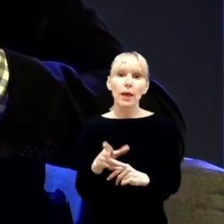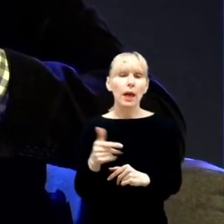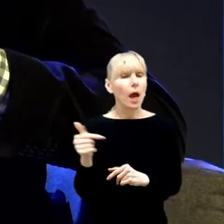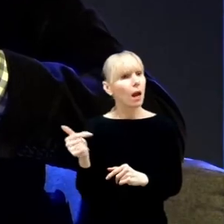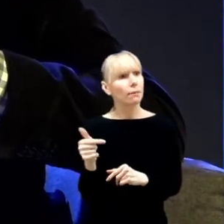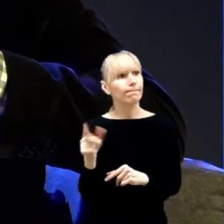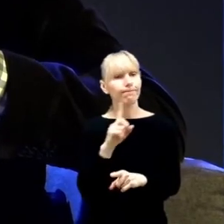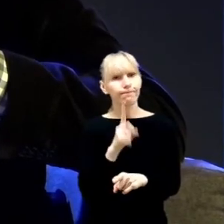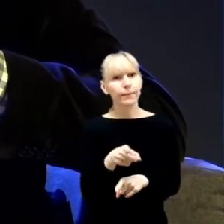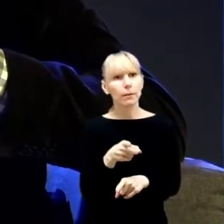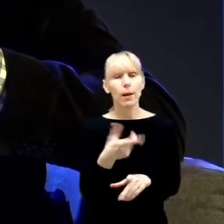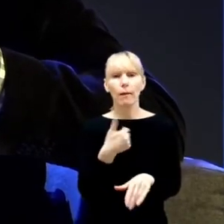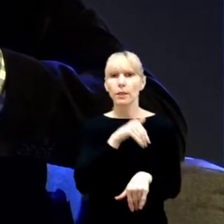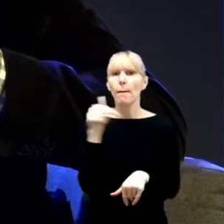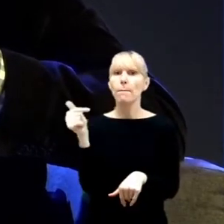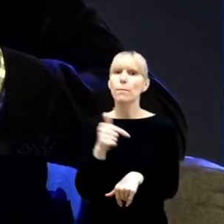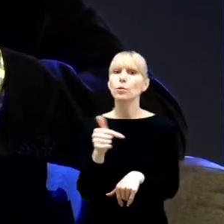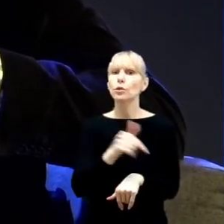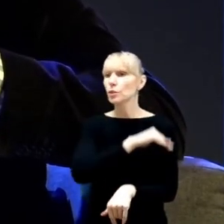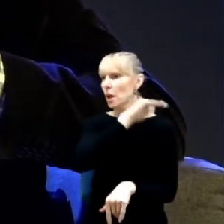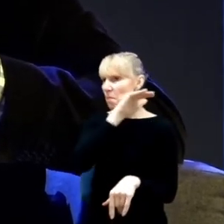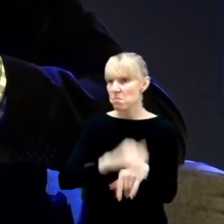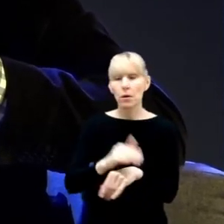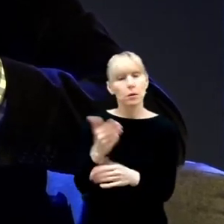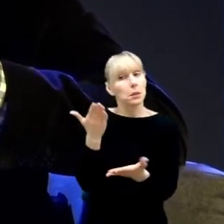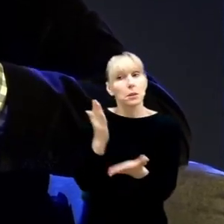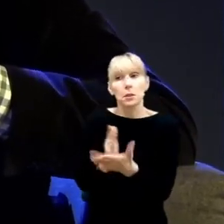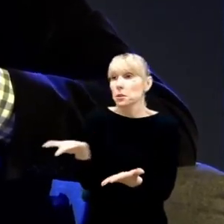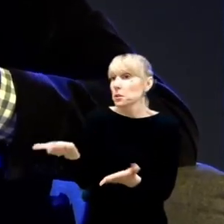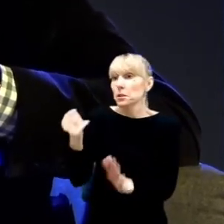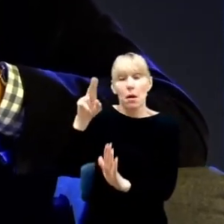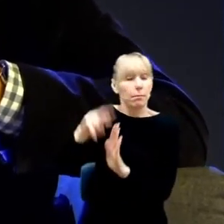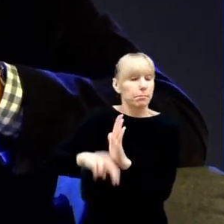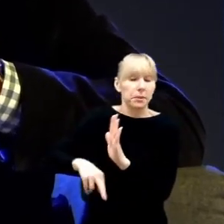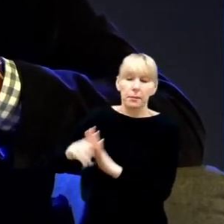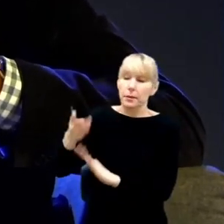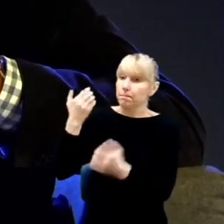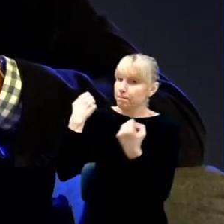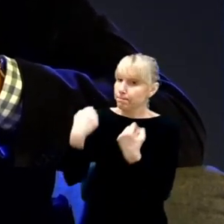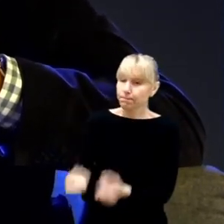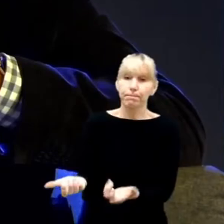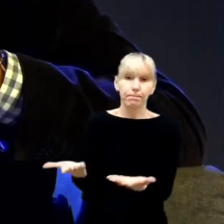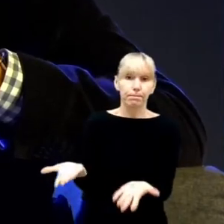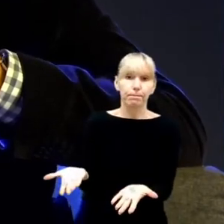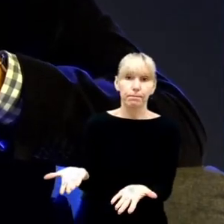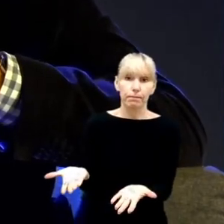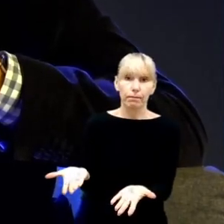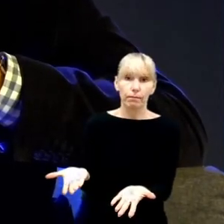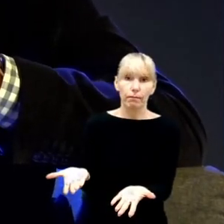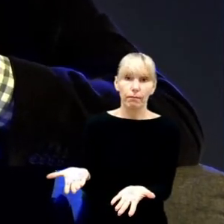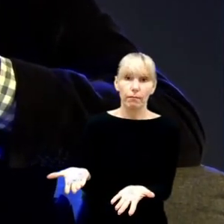że te przepisy są jakie są i właściwie to, no tu jesteśmy sceptyczni czy one się jakoś prędko zmienią,